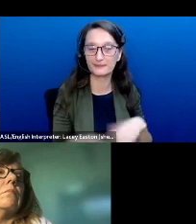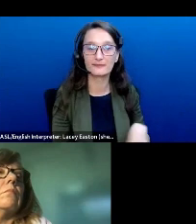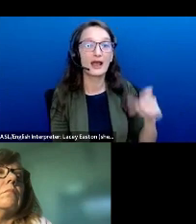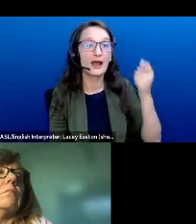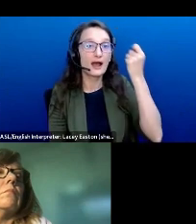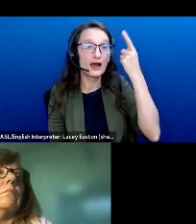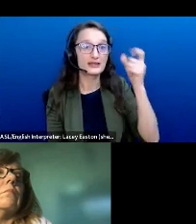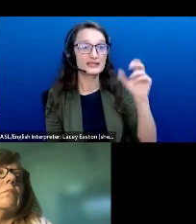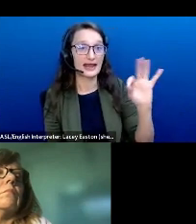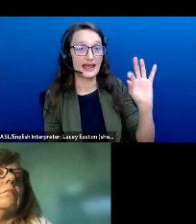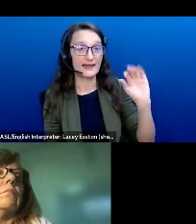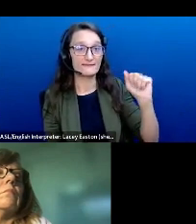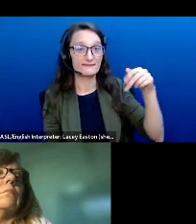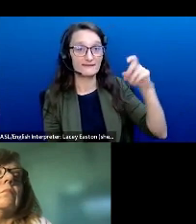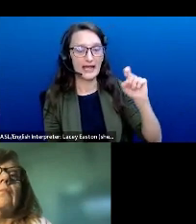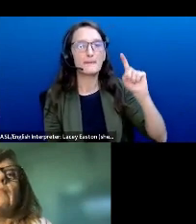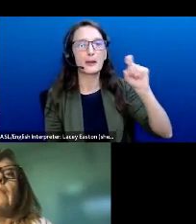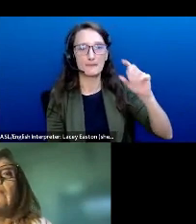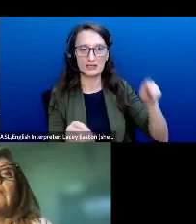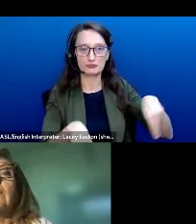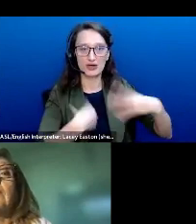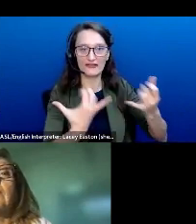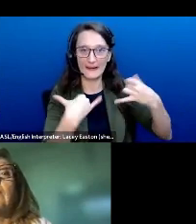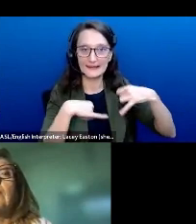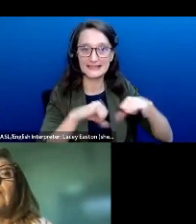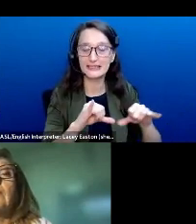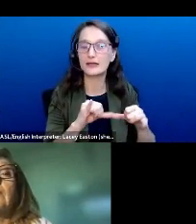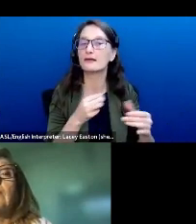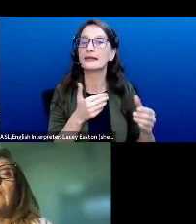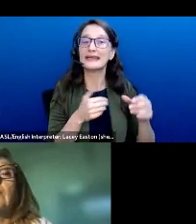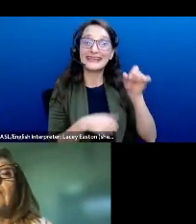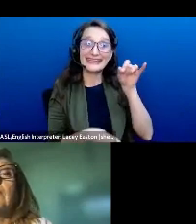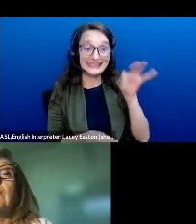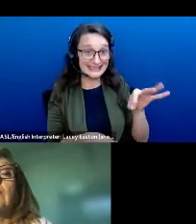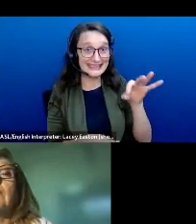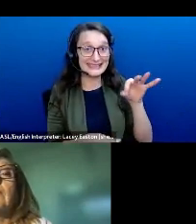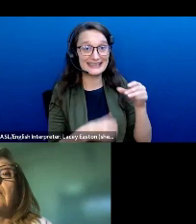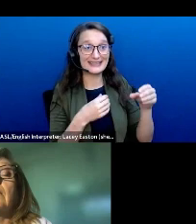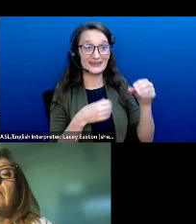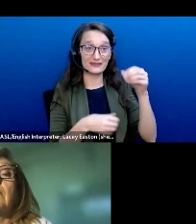en el entorno alternativo donde tienen acceso al currículo general y el IEP,